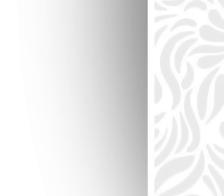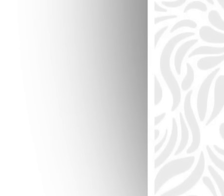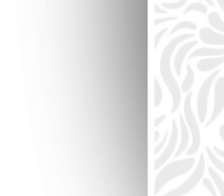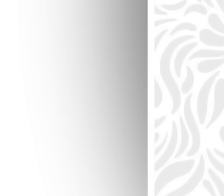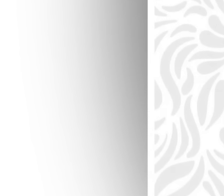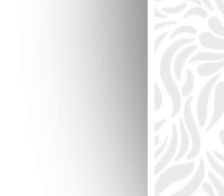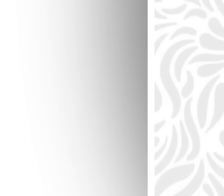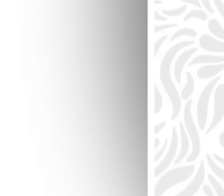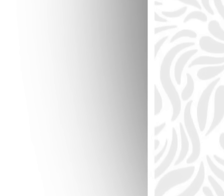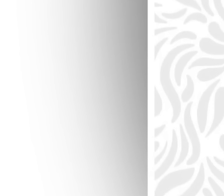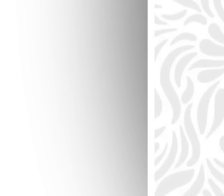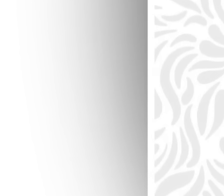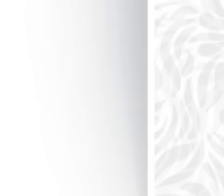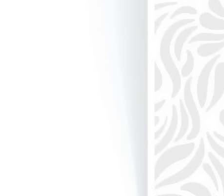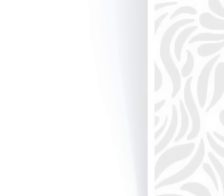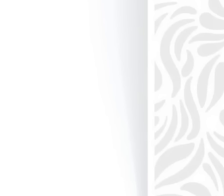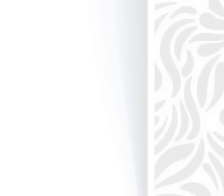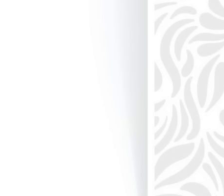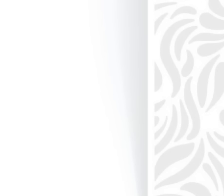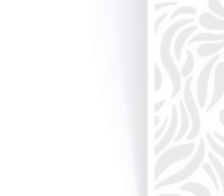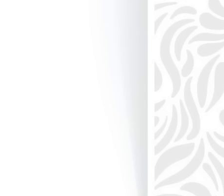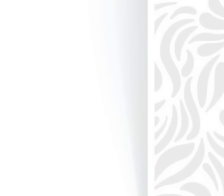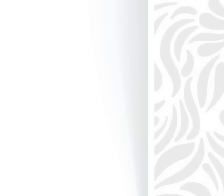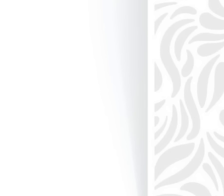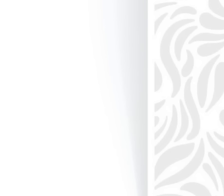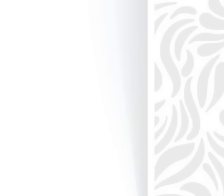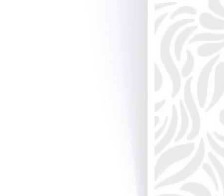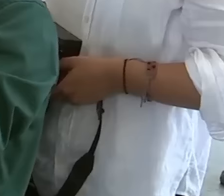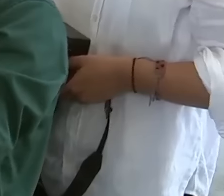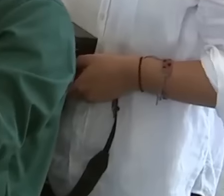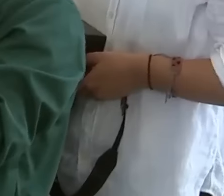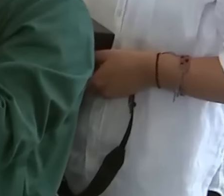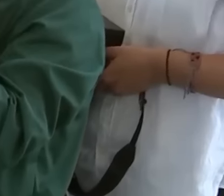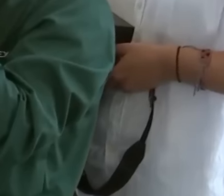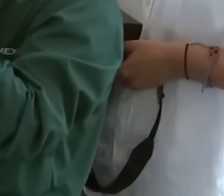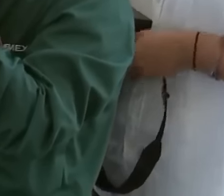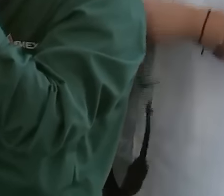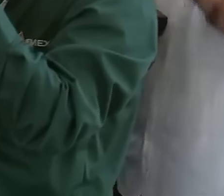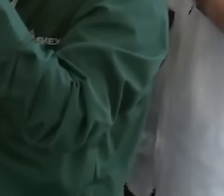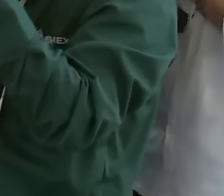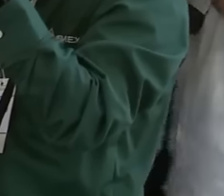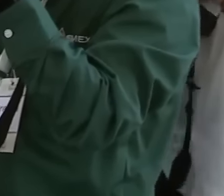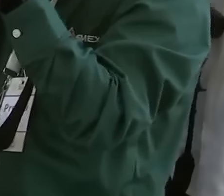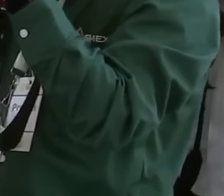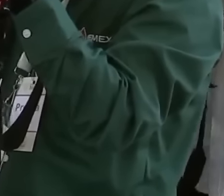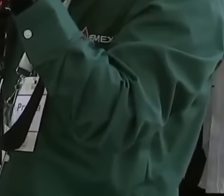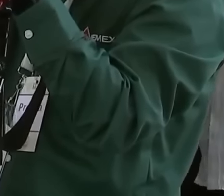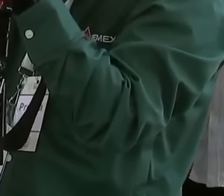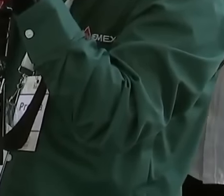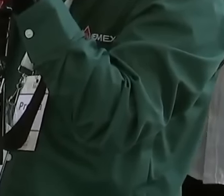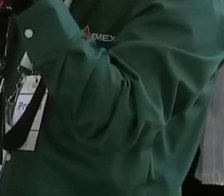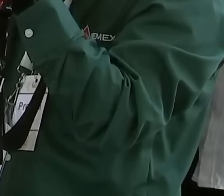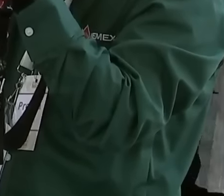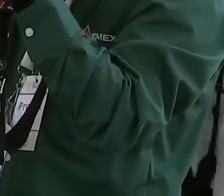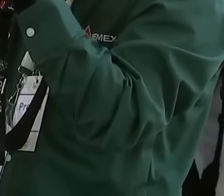Ex, por el rescate de la soberanía. Gobierno de México.